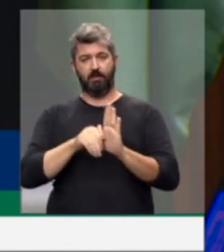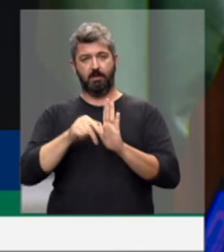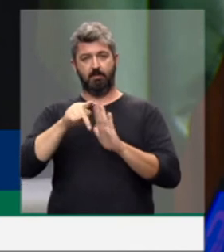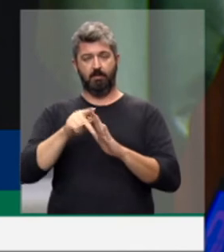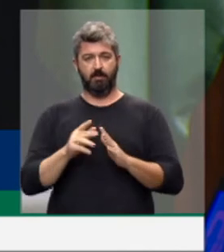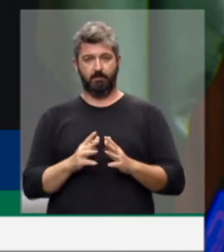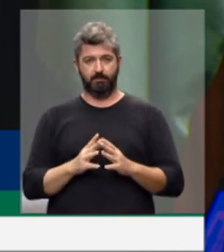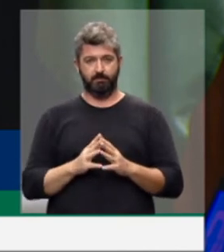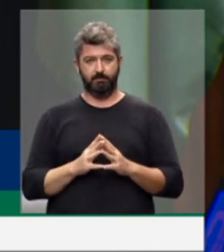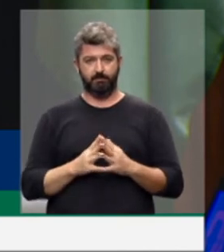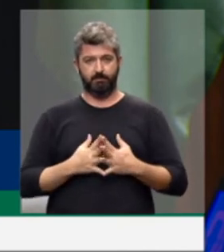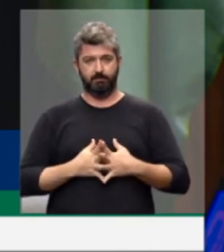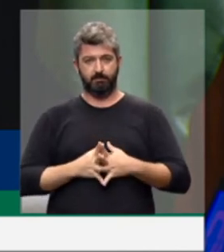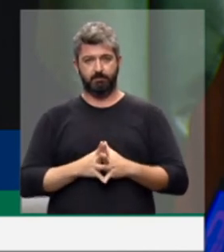DE UM CUSTO E AUMENTAR TARIFAS